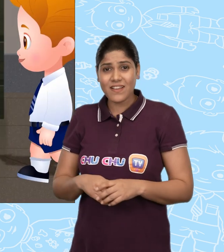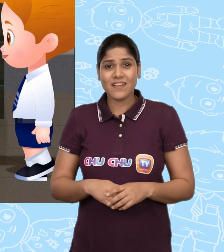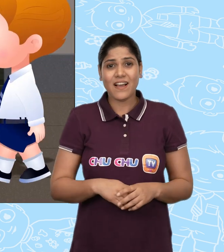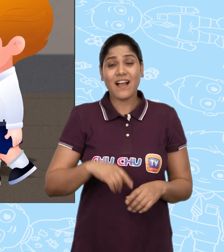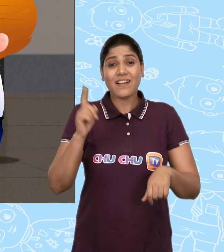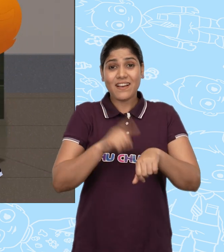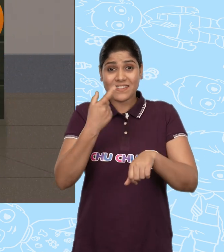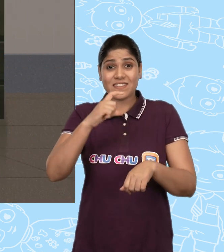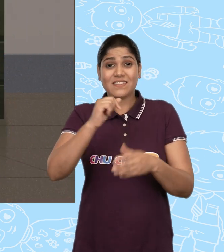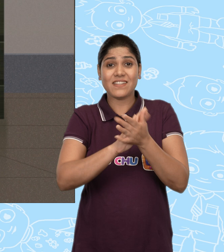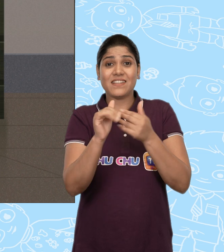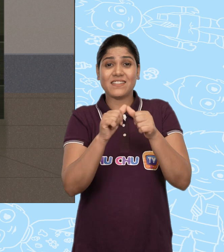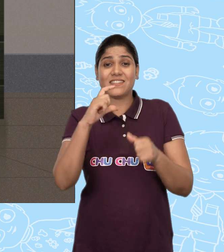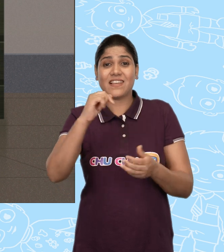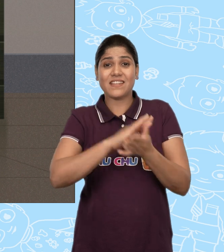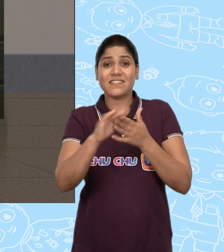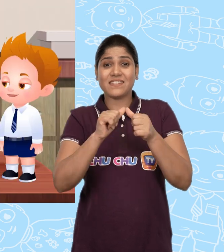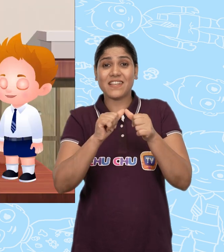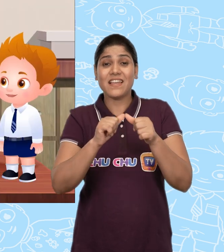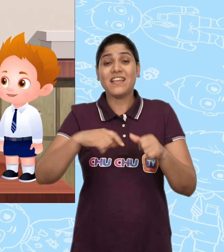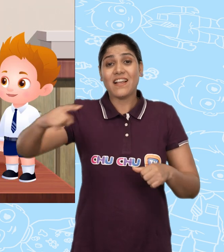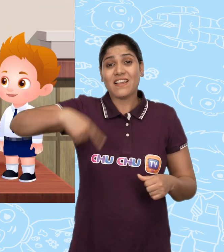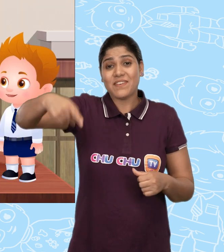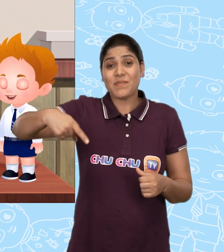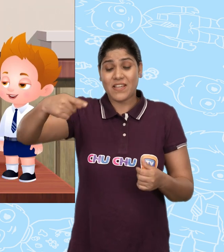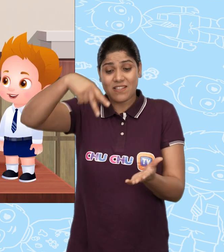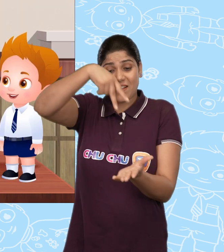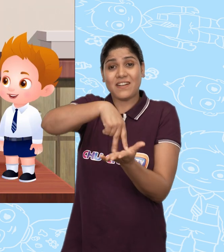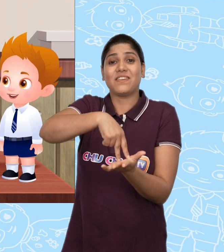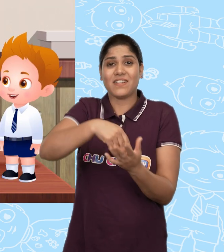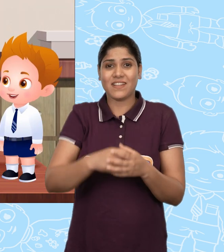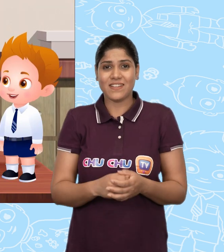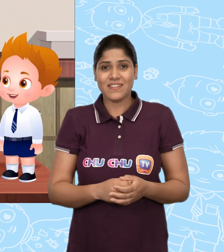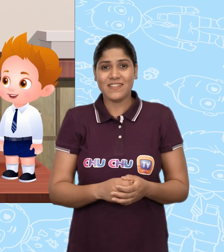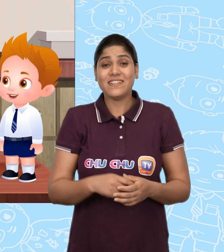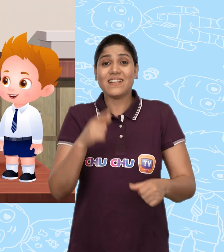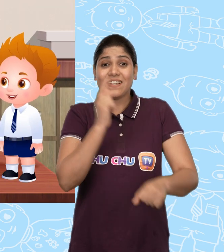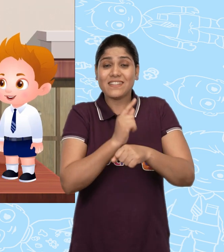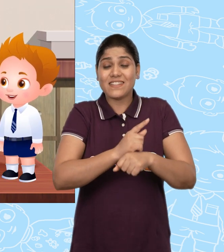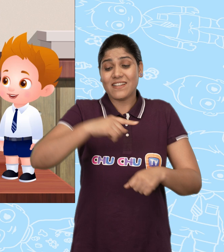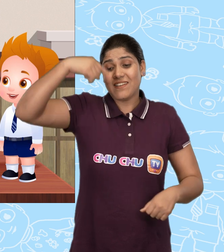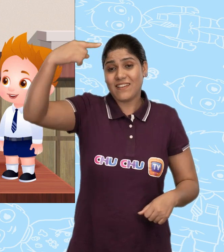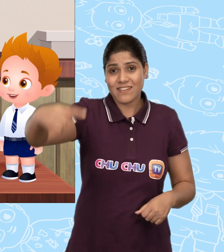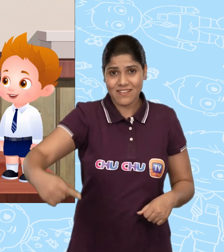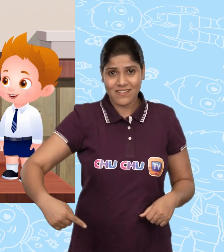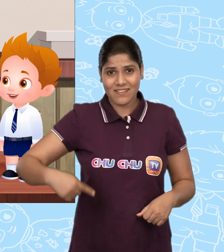अगली बारी चाचा की थी रंगीन पहिये के सामने खड़े होनें की। फिर मिस डोरोथी ने पहिये को घूमाया